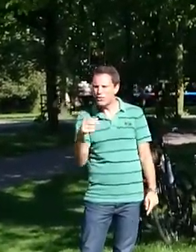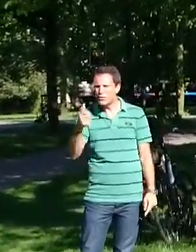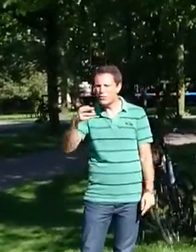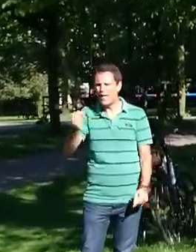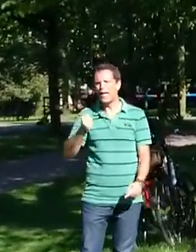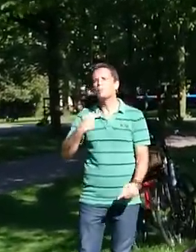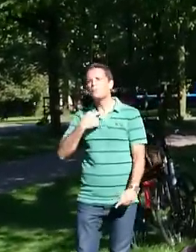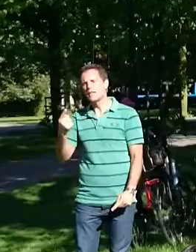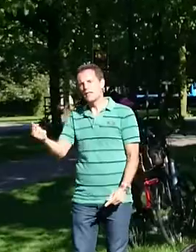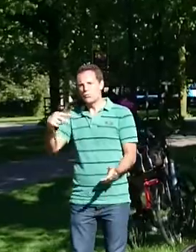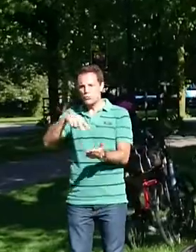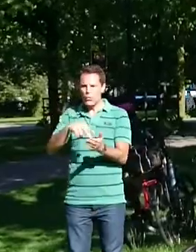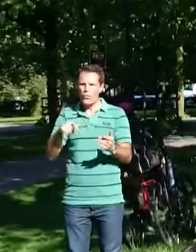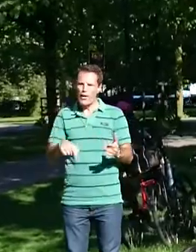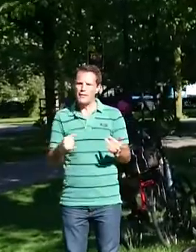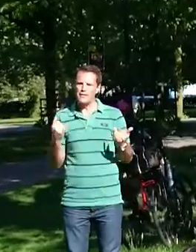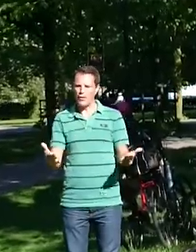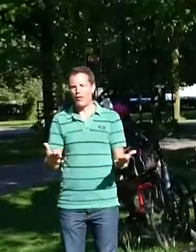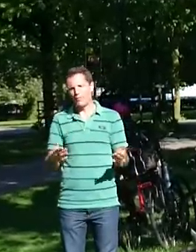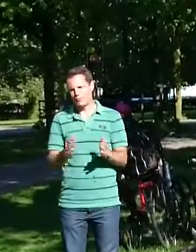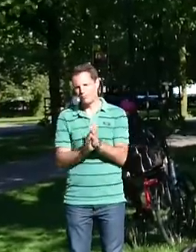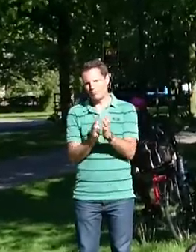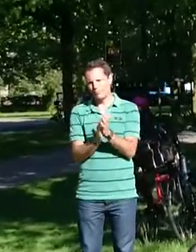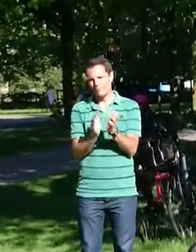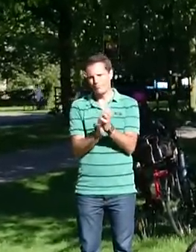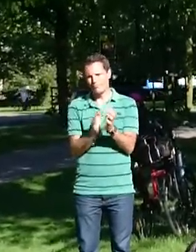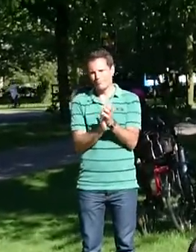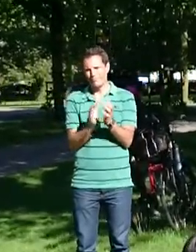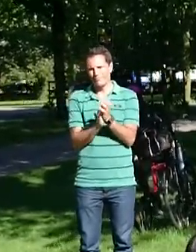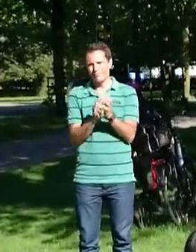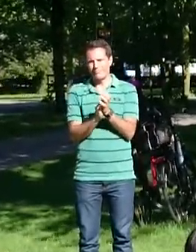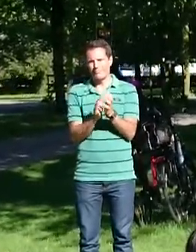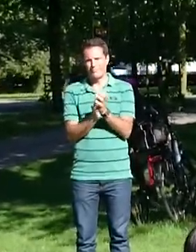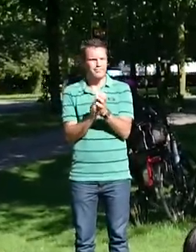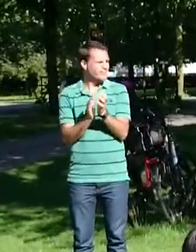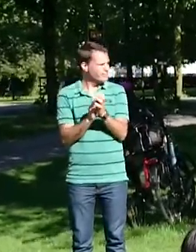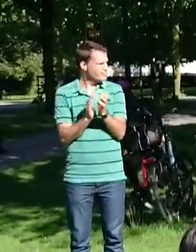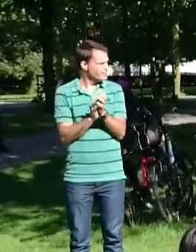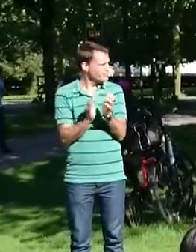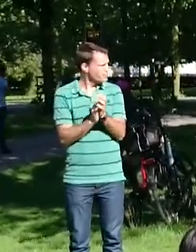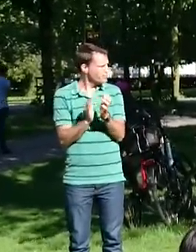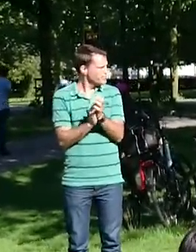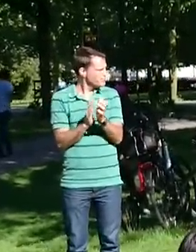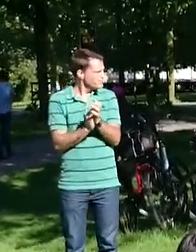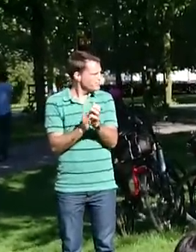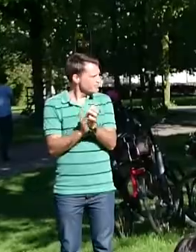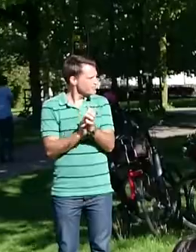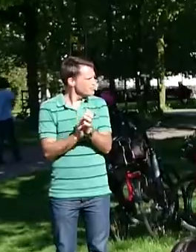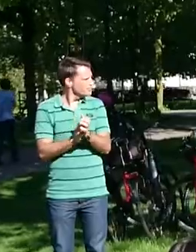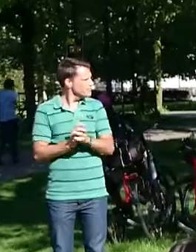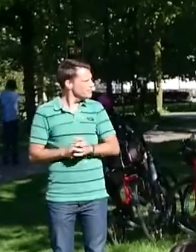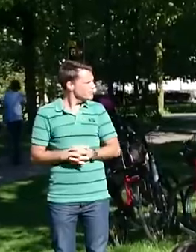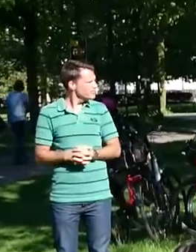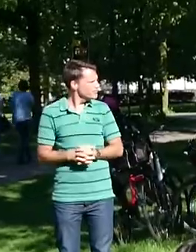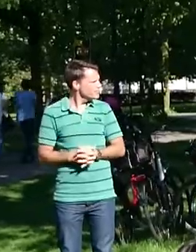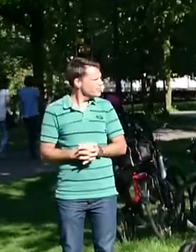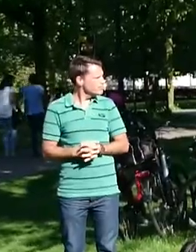[Jubel och applåder]